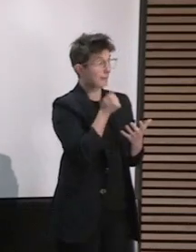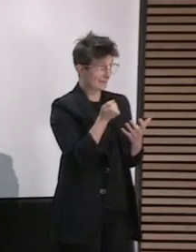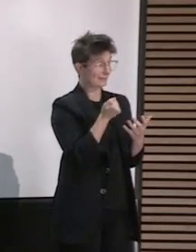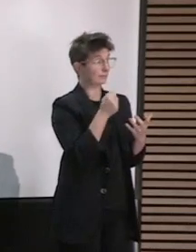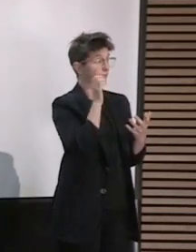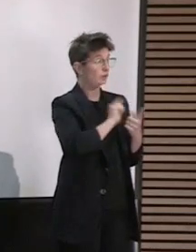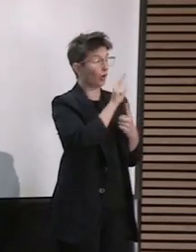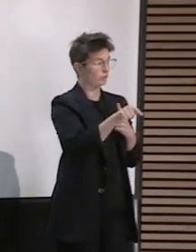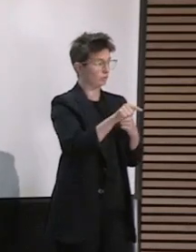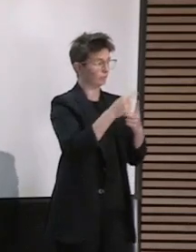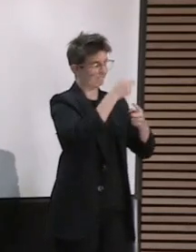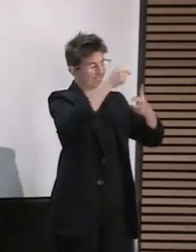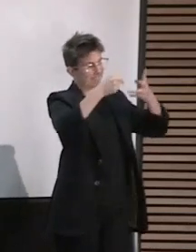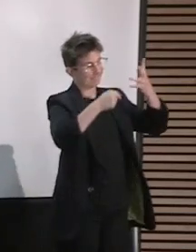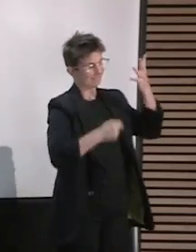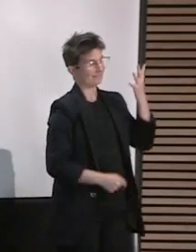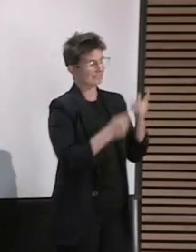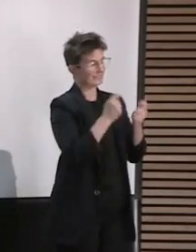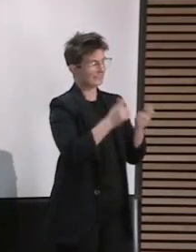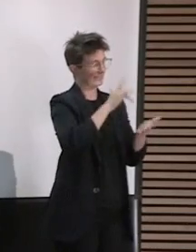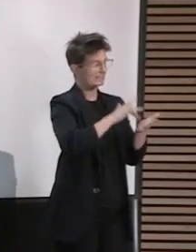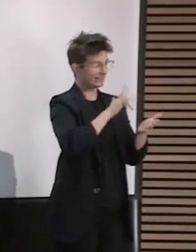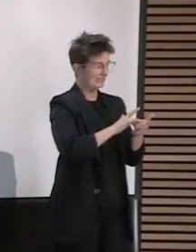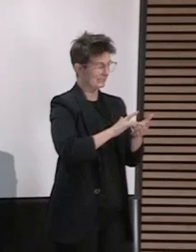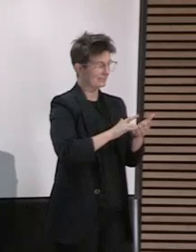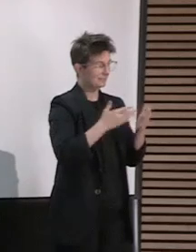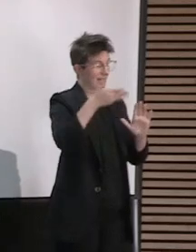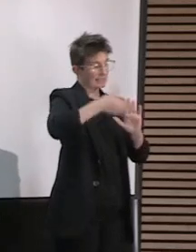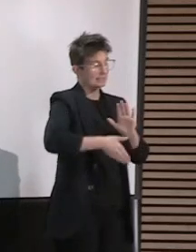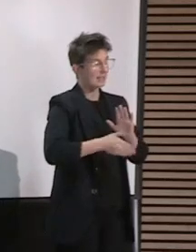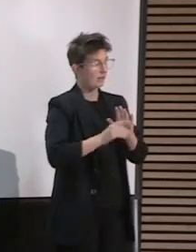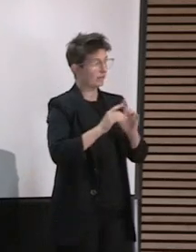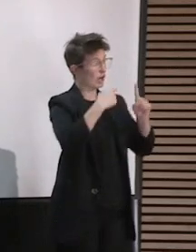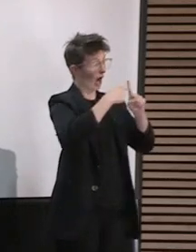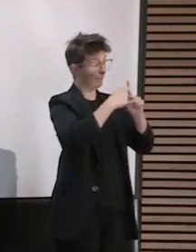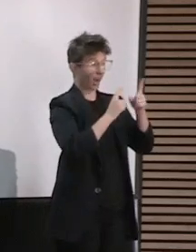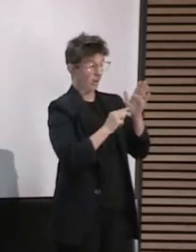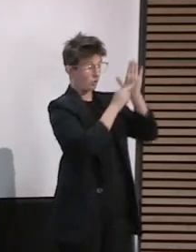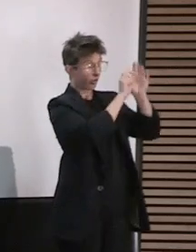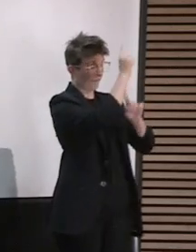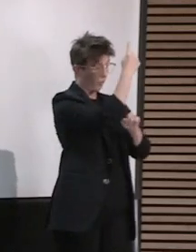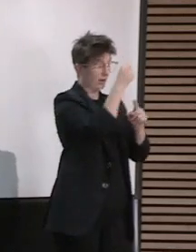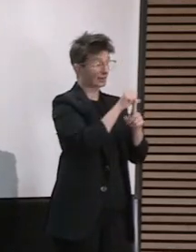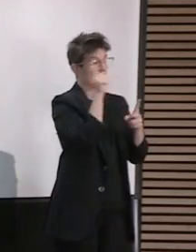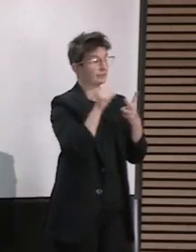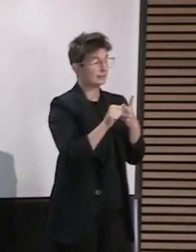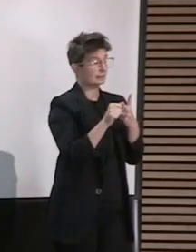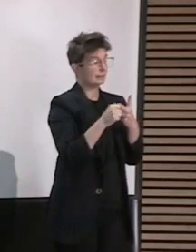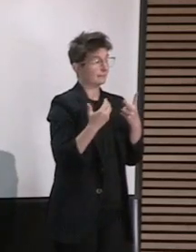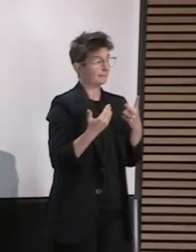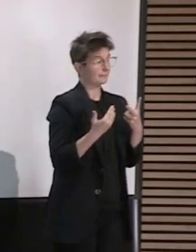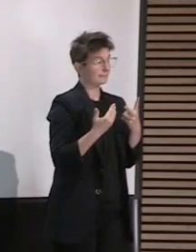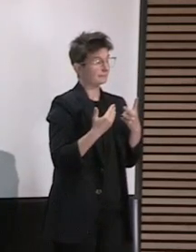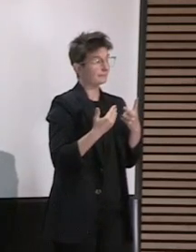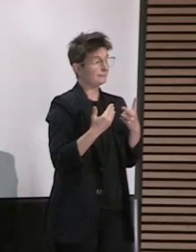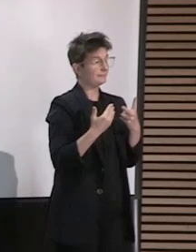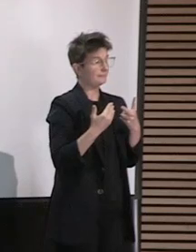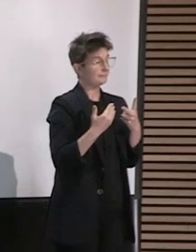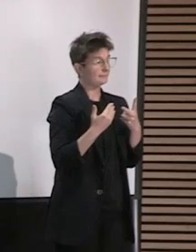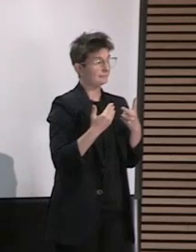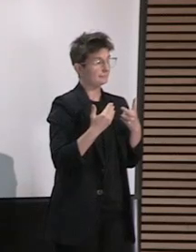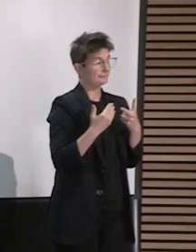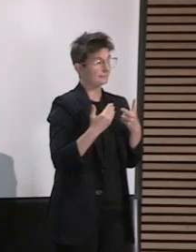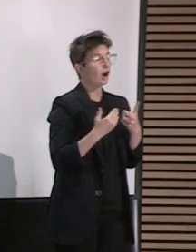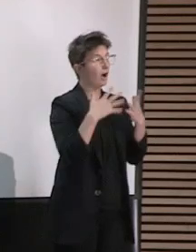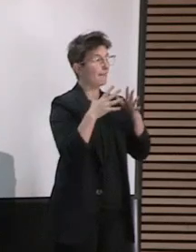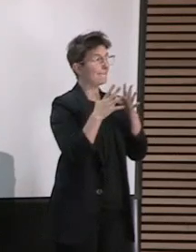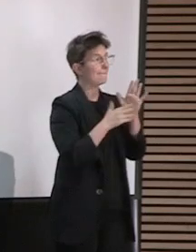haere whakamua me te maia me